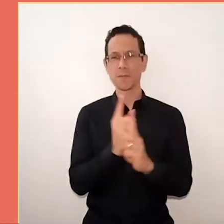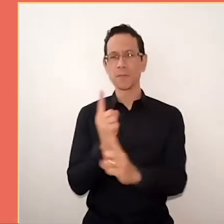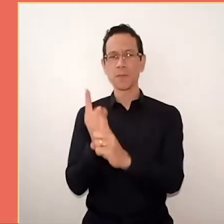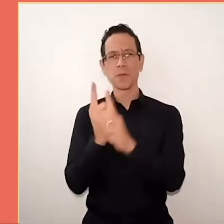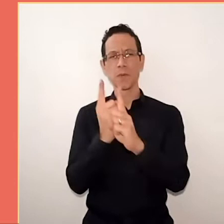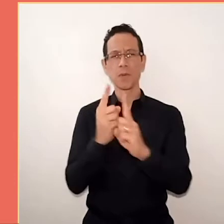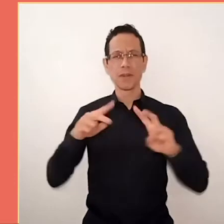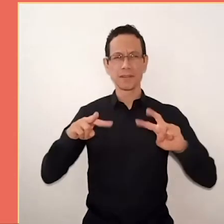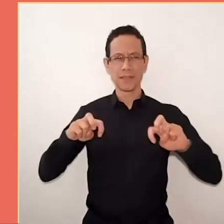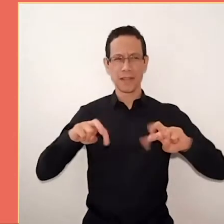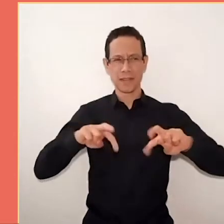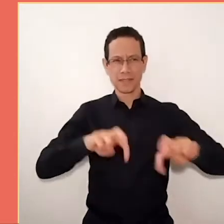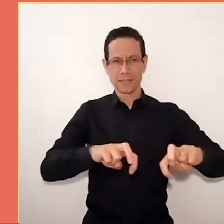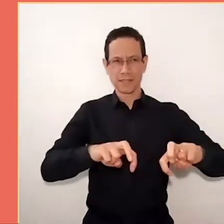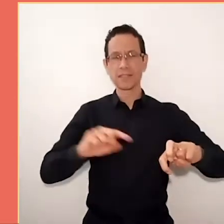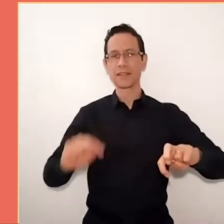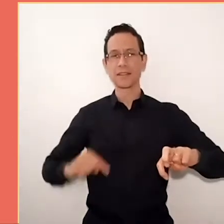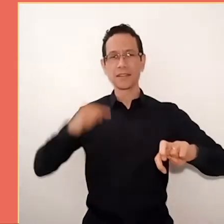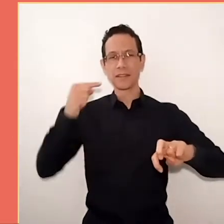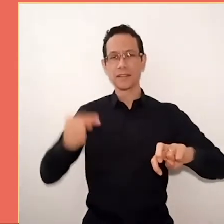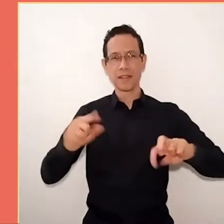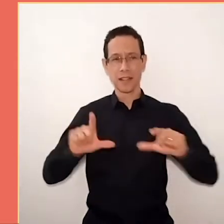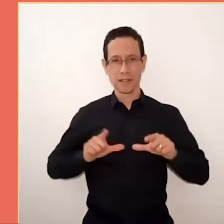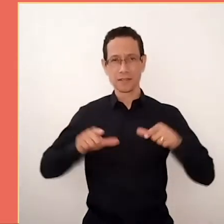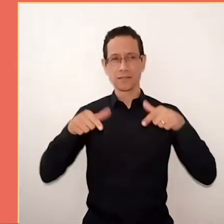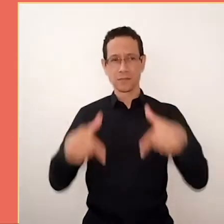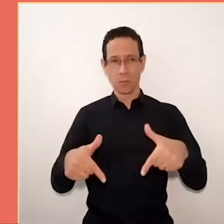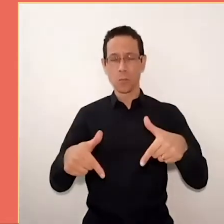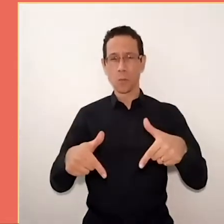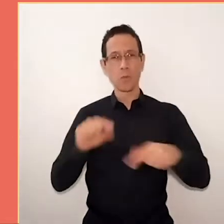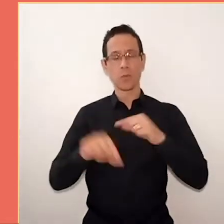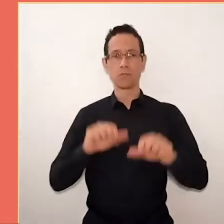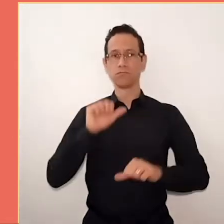da análise à ação, e ele se tornou um sujeito ativo.